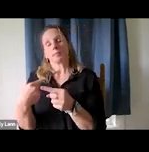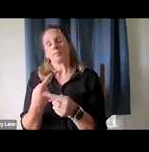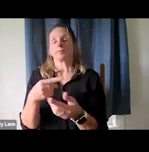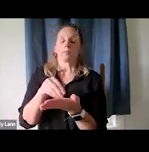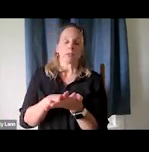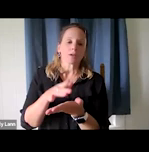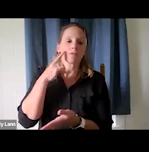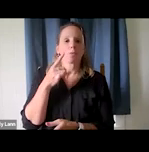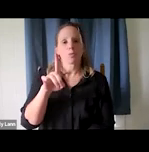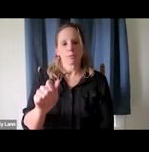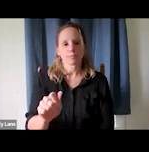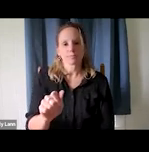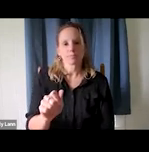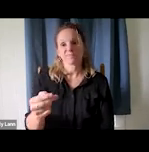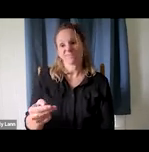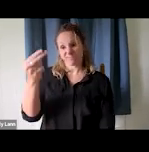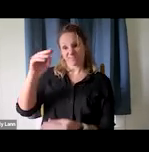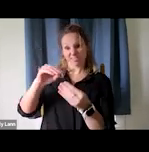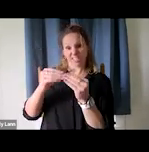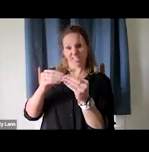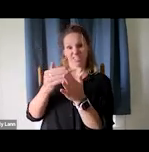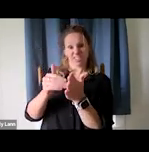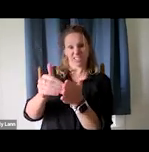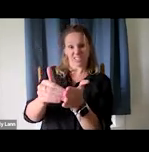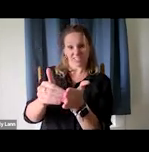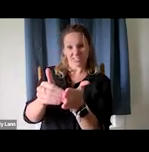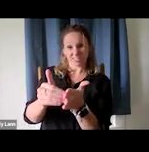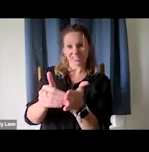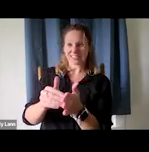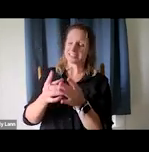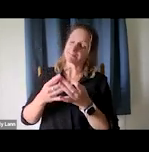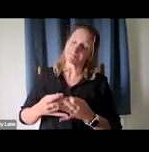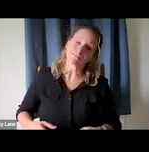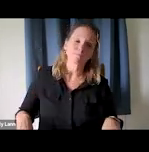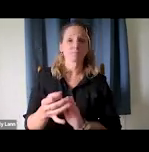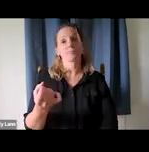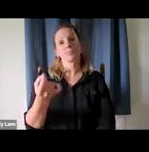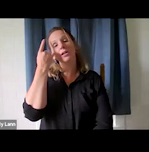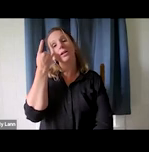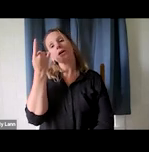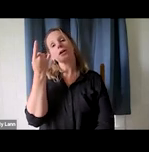Dada la alta prevalencia de trastornos concurrentes, es fundamental comprender las implicaciones